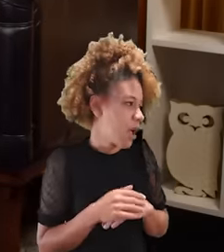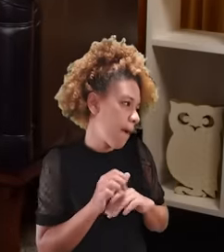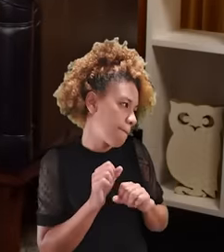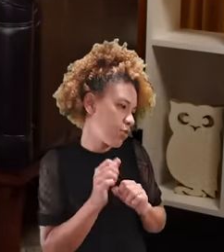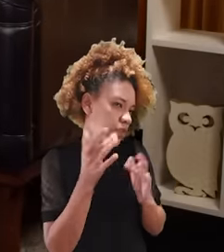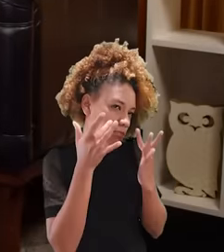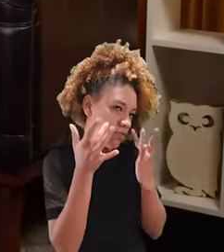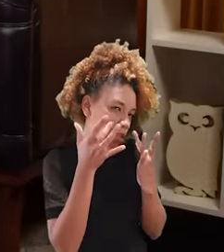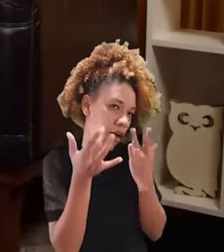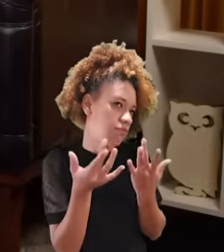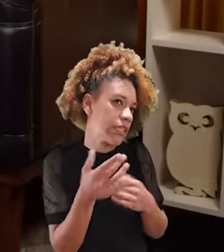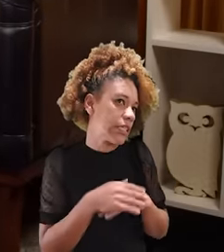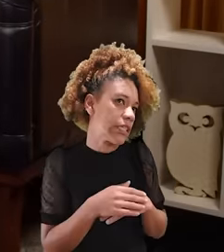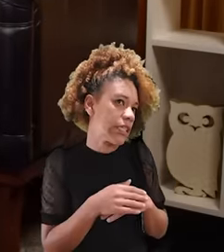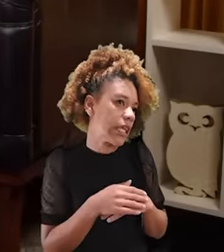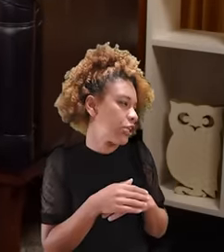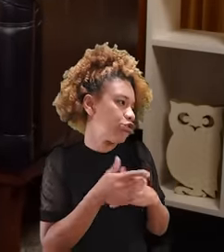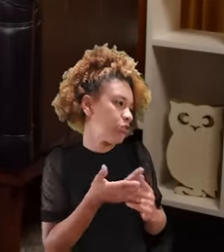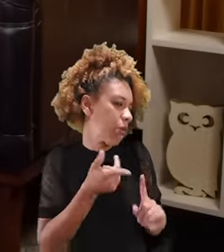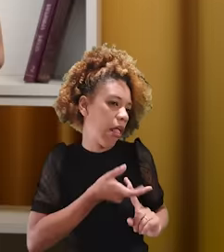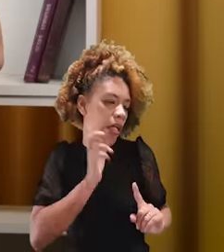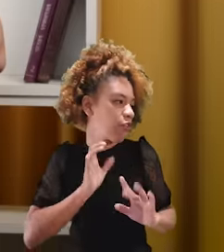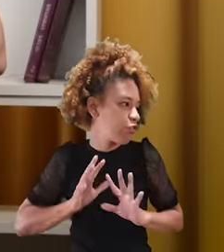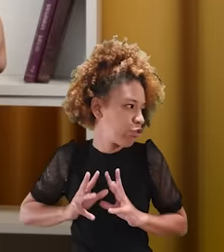a peça que seria uma peça que seria o maior Blockbuster de todos que seria você fazer na